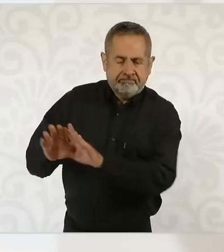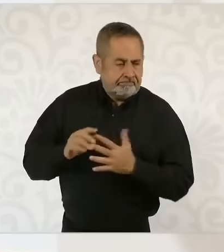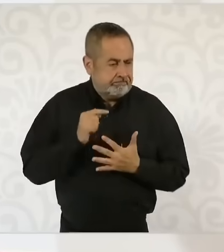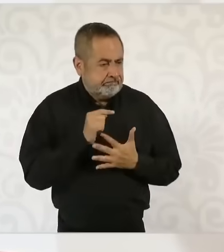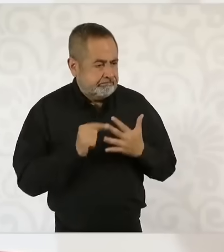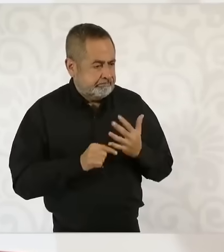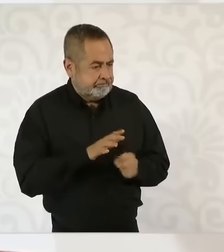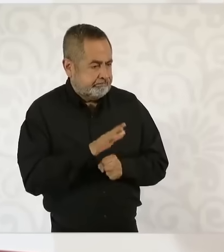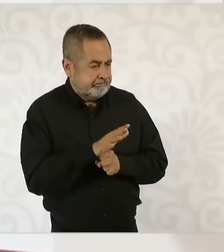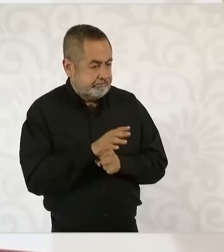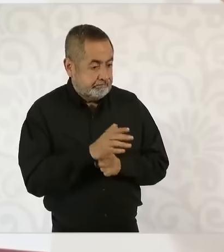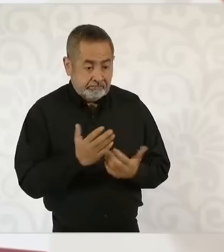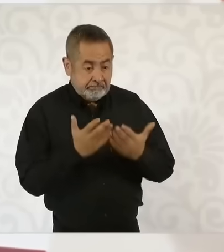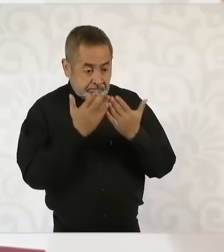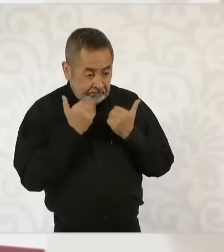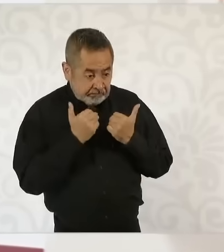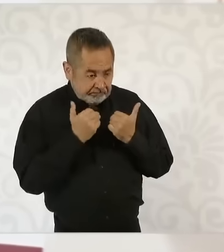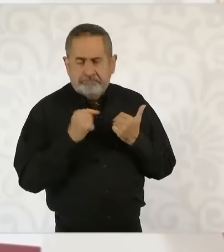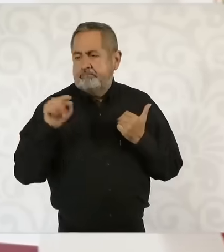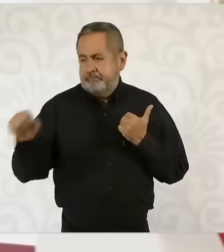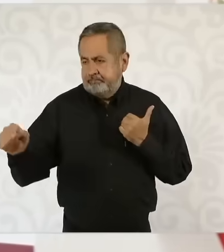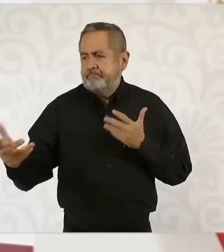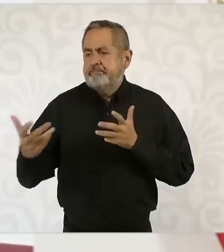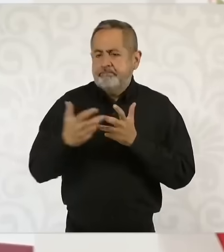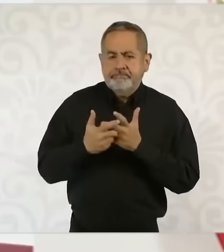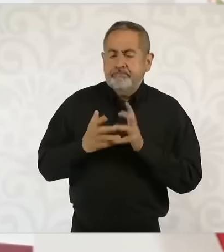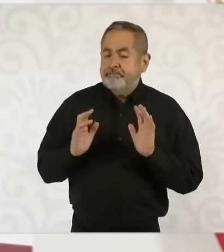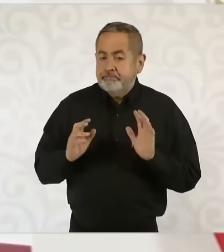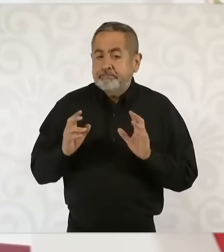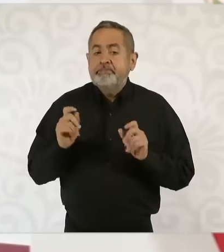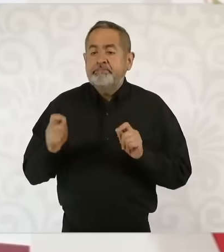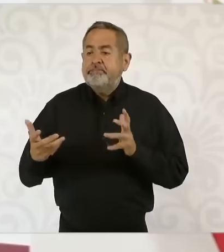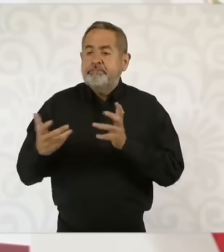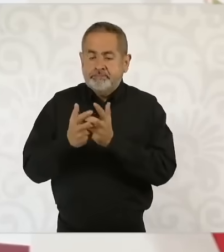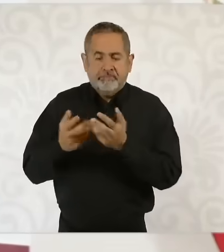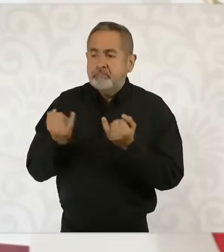no queremos sustituir lo que se produce en México por productos de Brasil, sino ser complementarios.